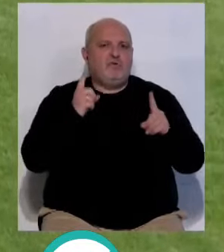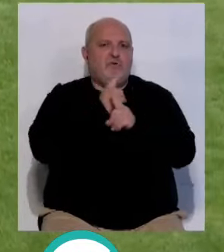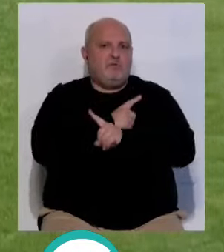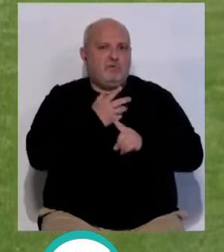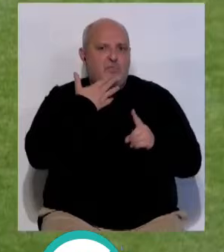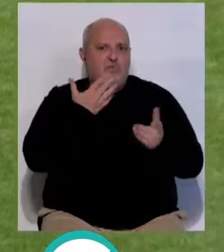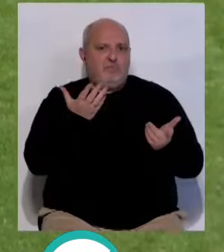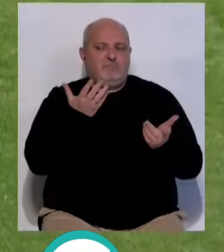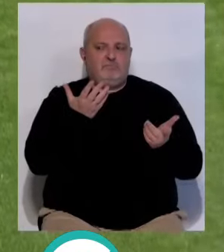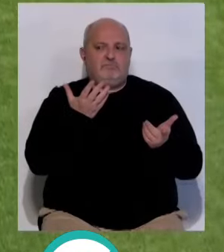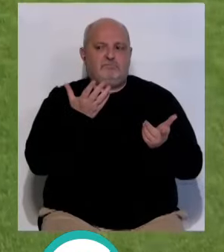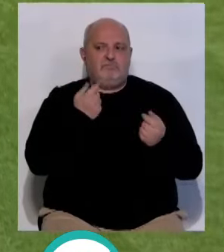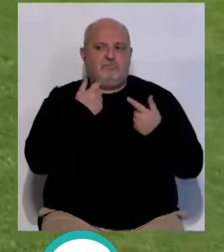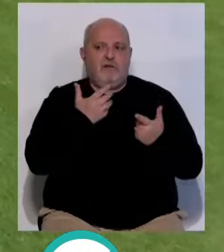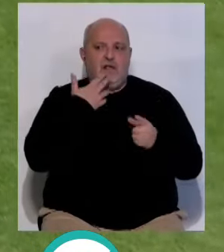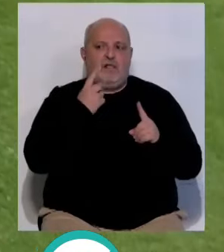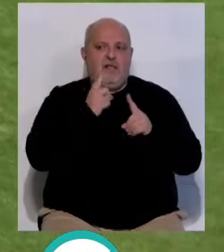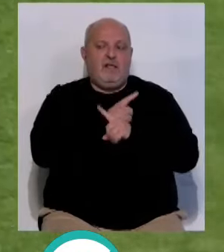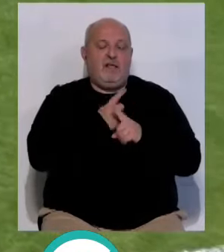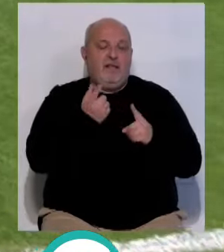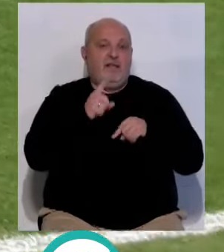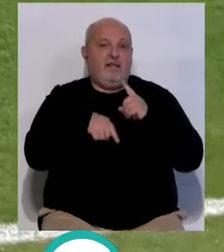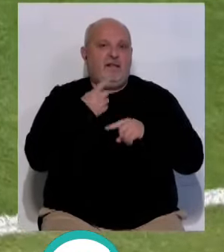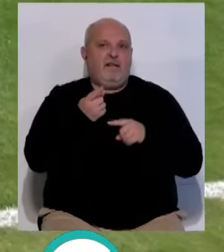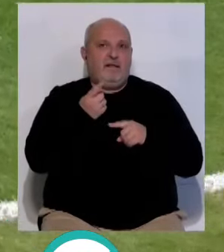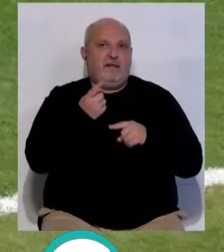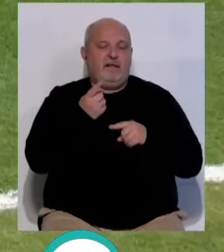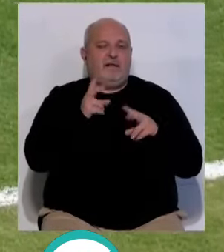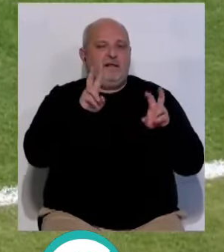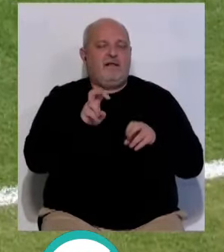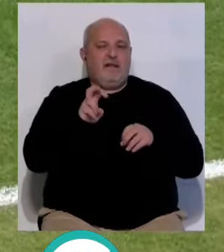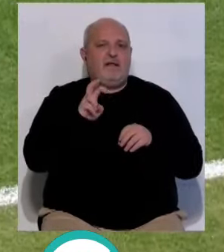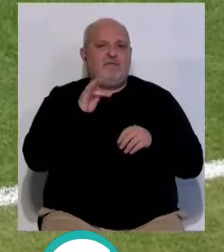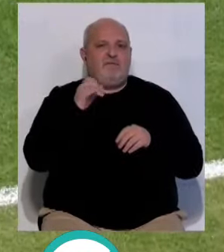cómo estaba es que era para entrar quizás en el descanso el caso de de San emeterio San hemeterio